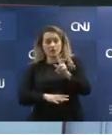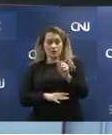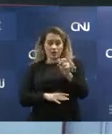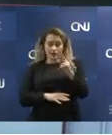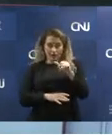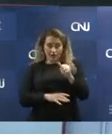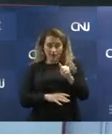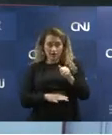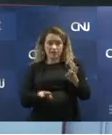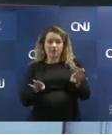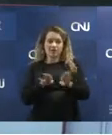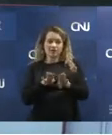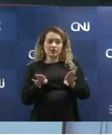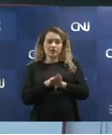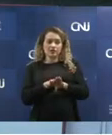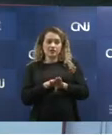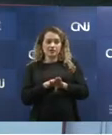não obstante, isto é